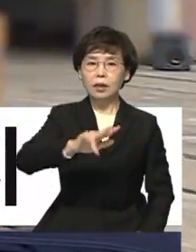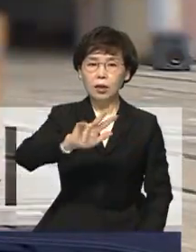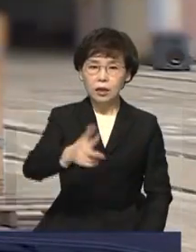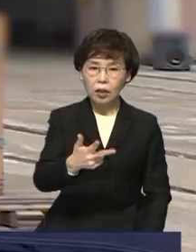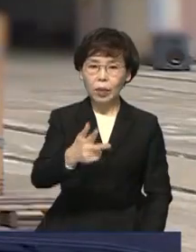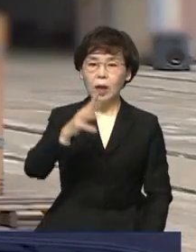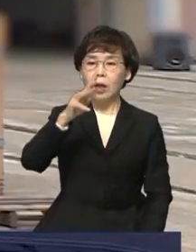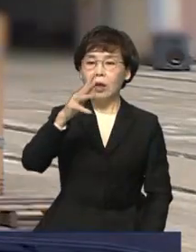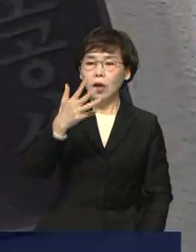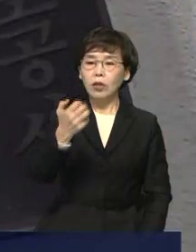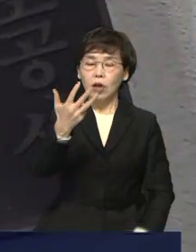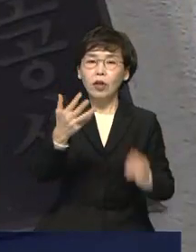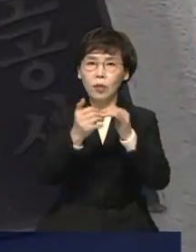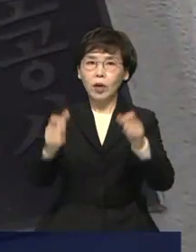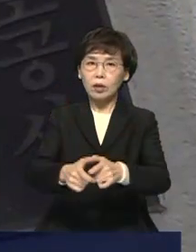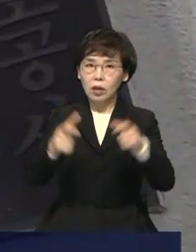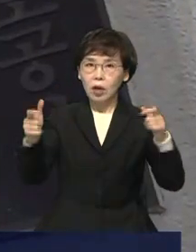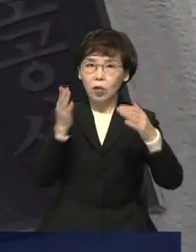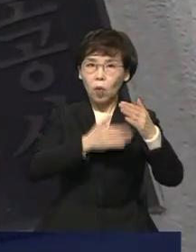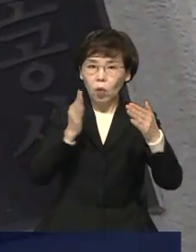공공기관 중 정원 구조조정 규모가 가장